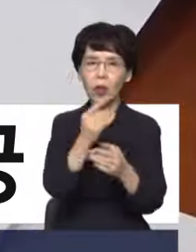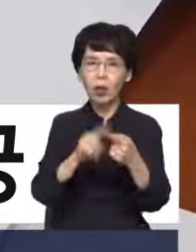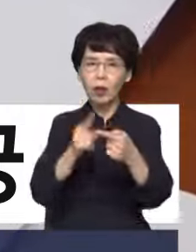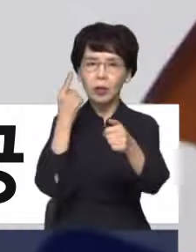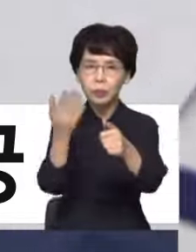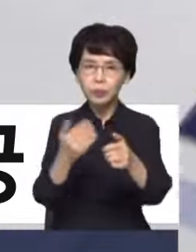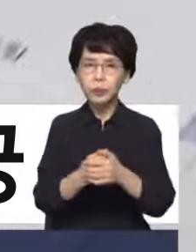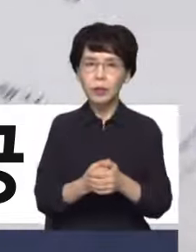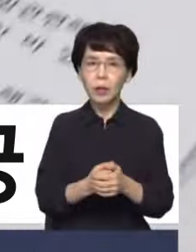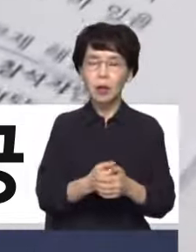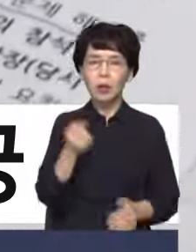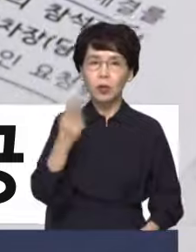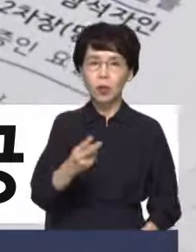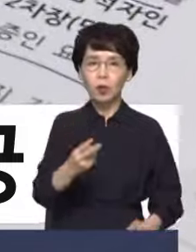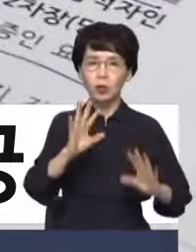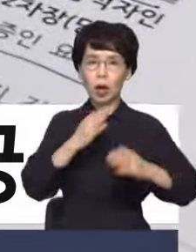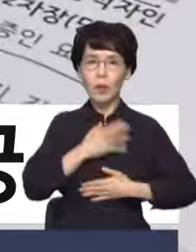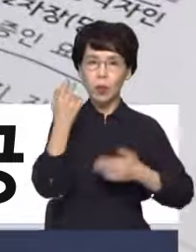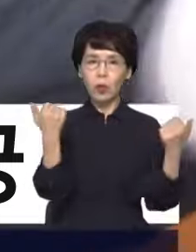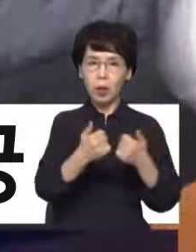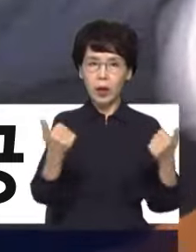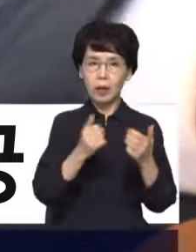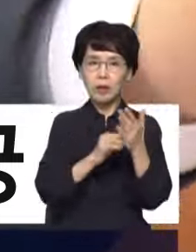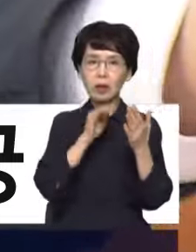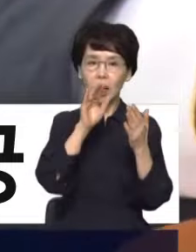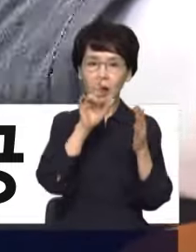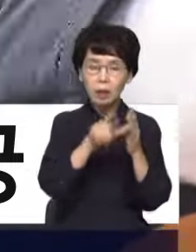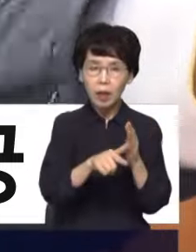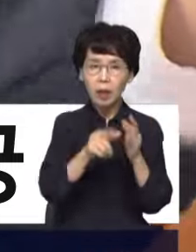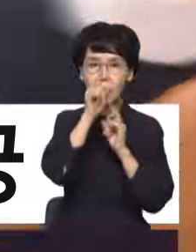특히 지난해 7월 31일 국가 안보 회의가 끝날 무럽 당시 국방부 장관이 받은